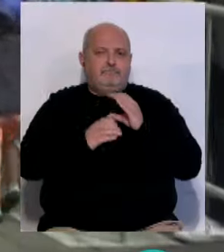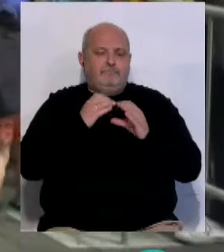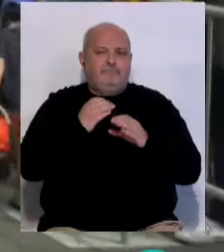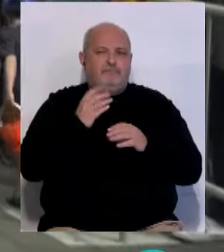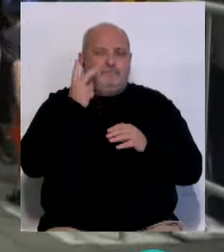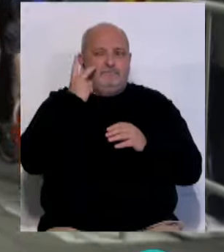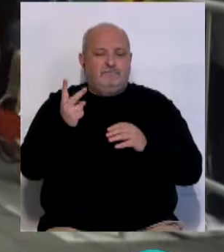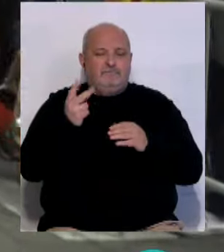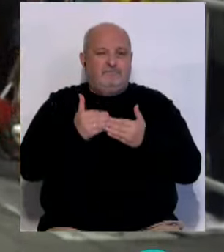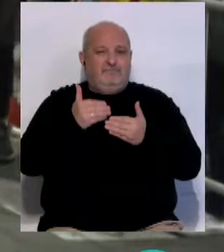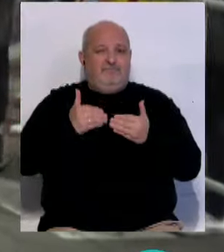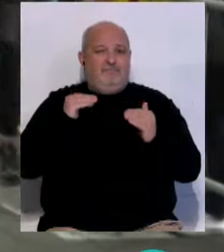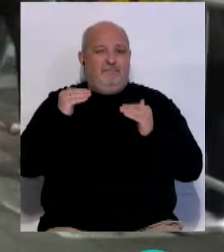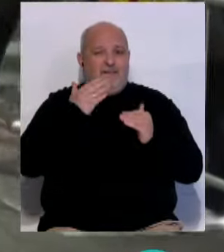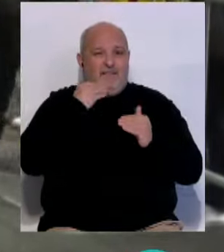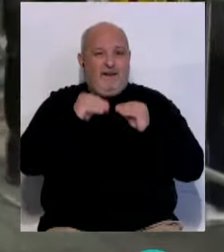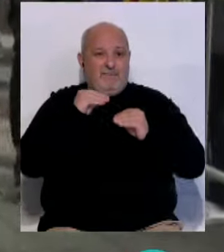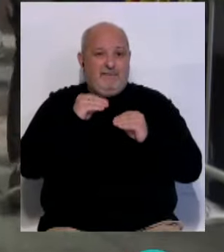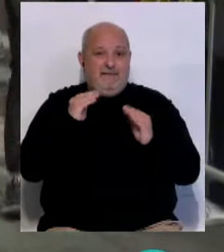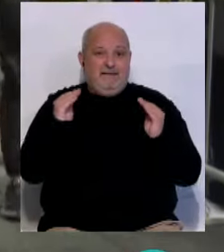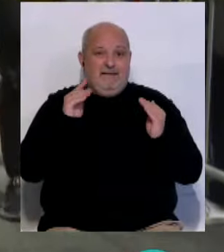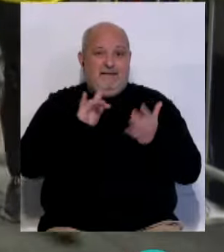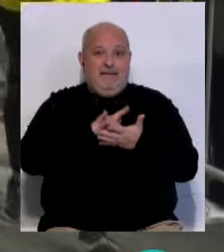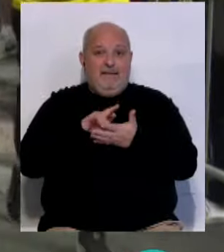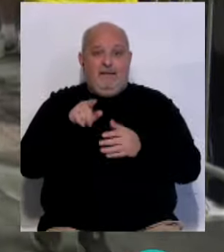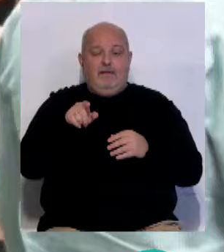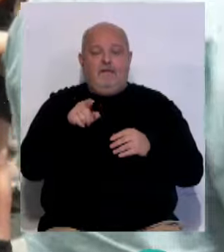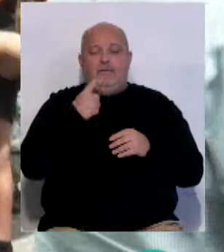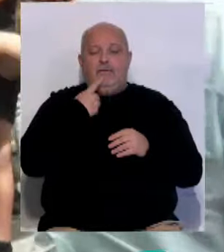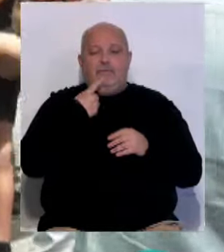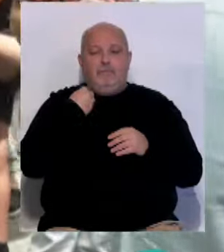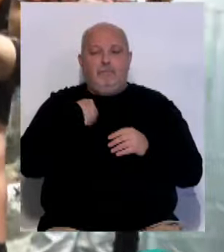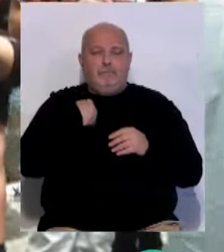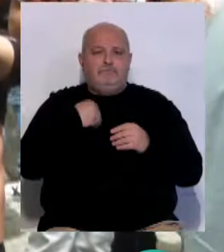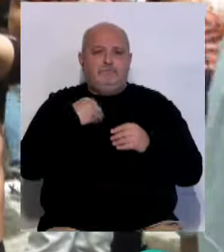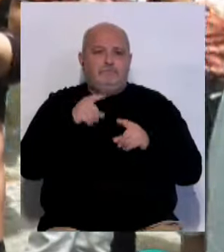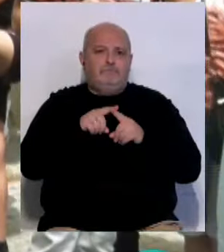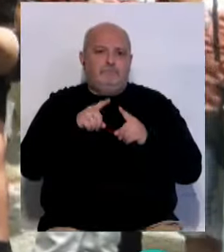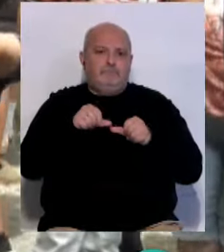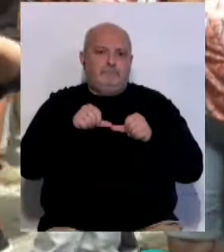a los niños enfermos en el Hospital Puerta del Mar era precisamente el hecho de que espera que